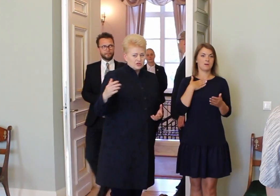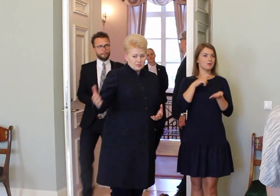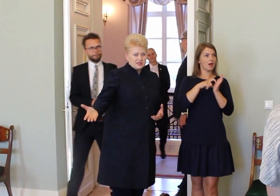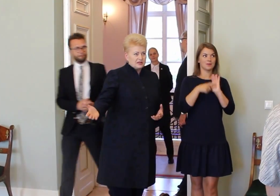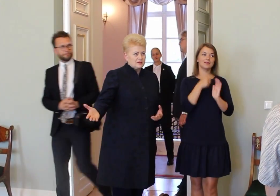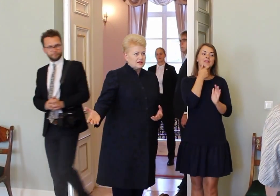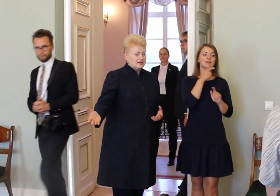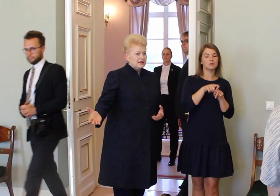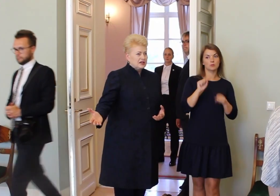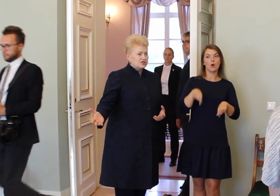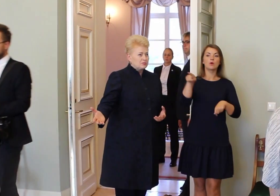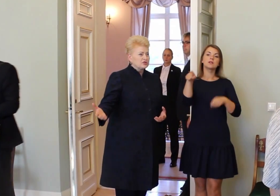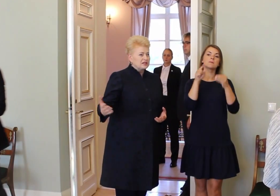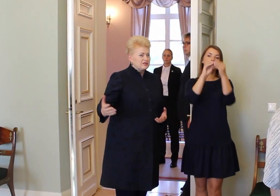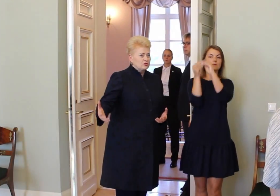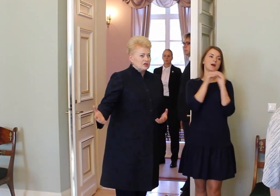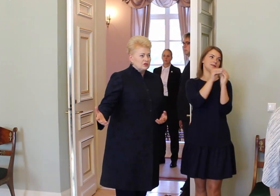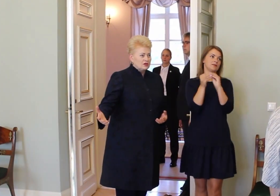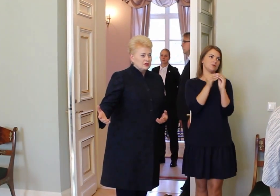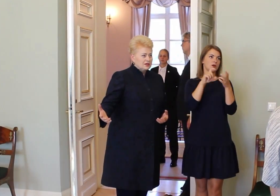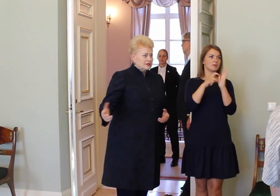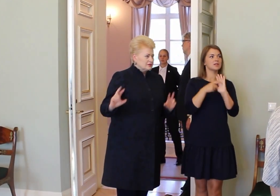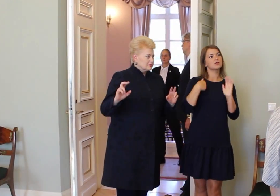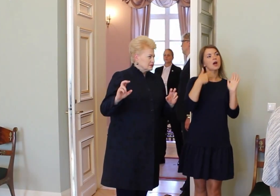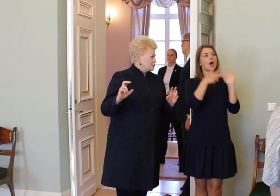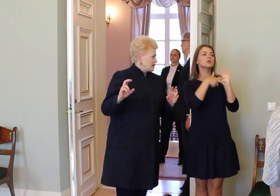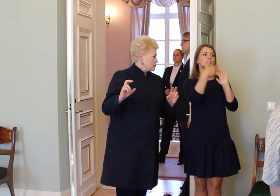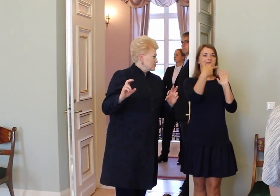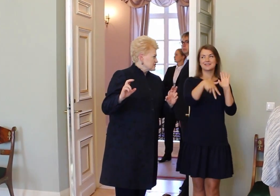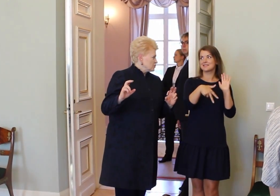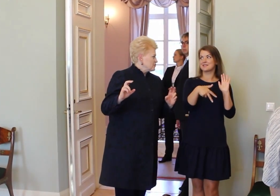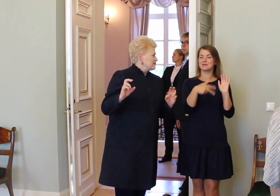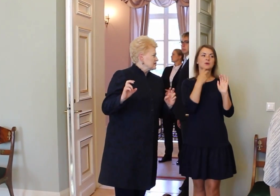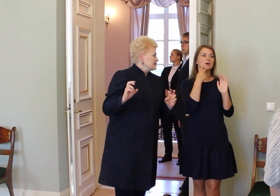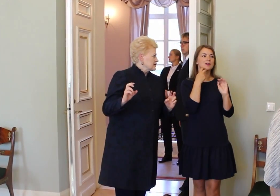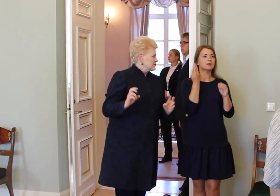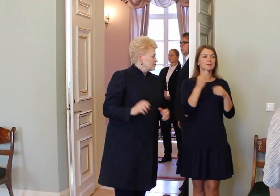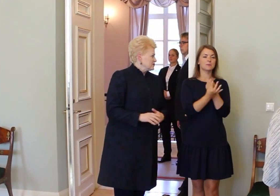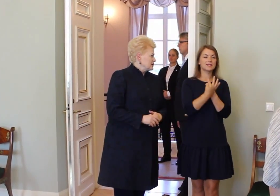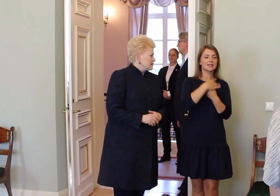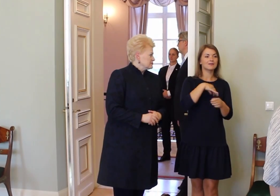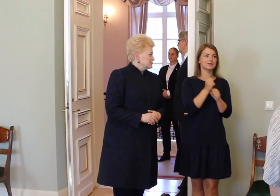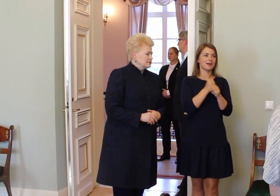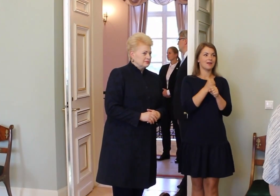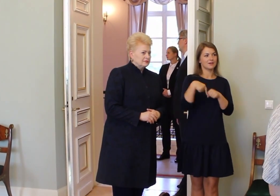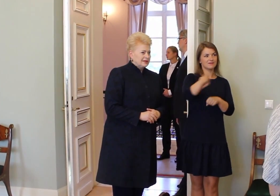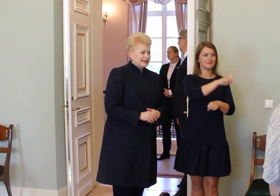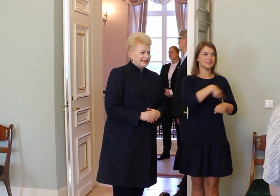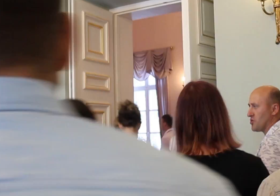Galėsite apsidairyti mano kabinete, o čia - pasitarimų kabinetas. 8:30 visus priverčiame gerti čia kavą.